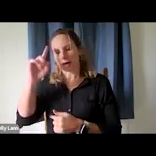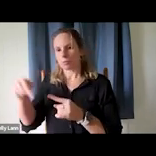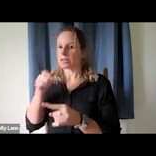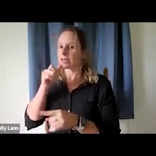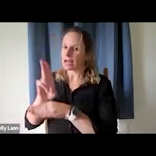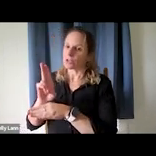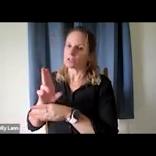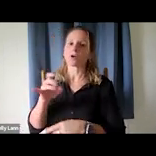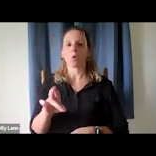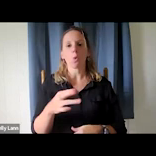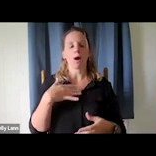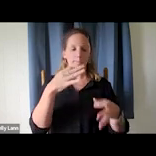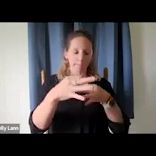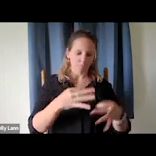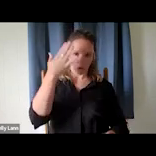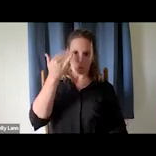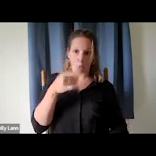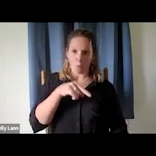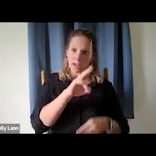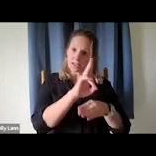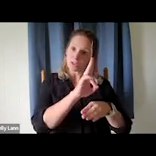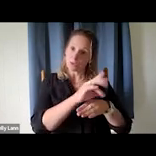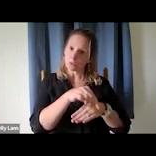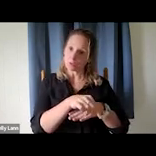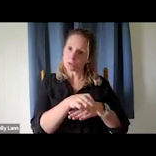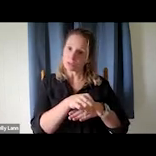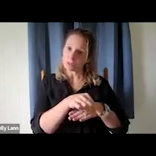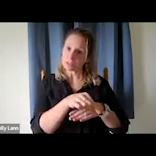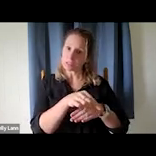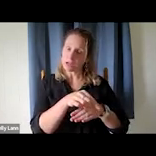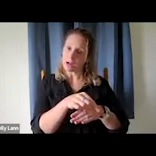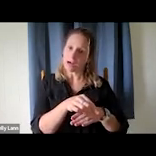O describía por qué el consumo exasperaba el comportamiento,